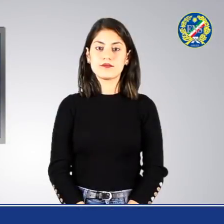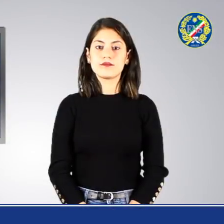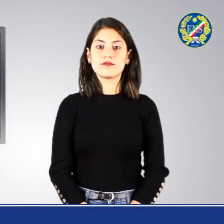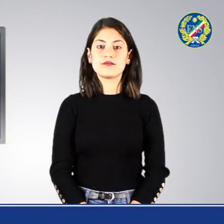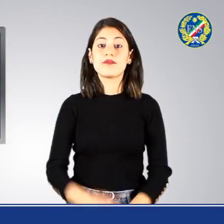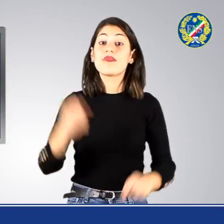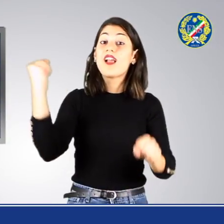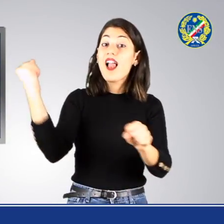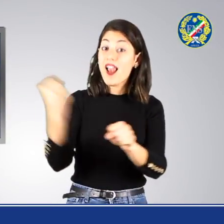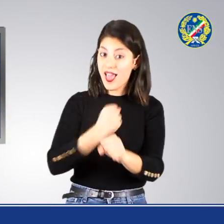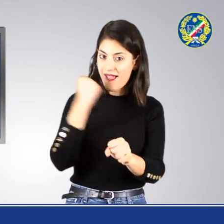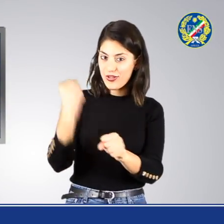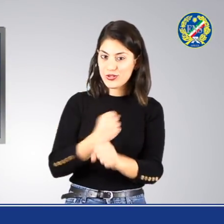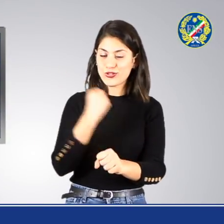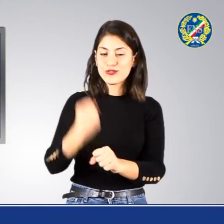LAVORO